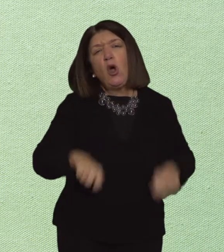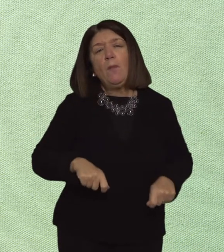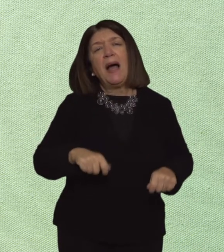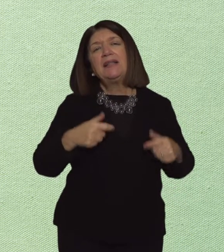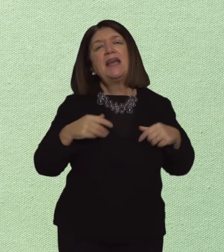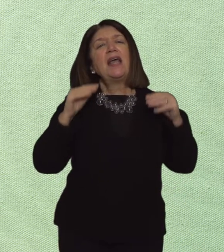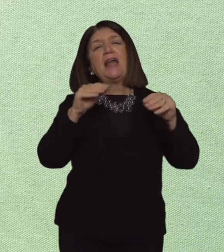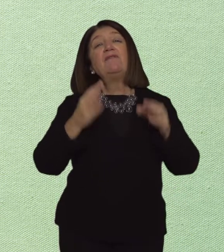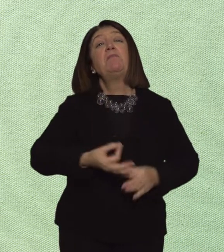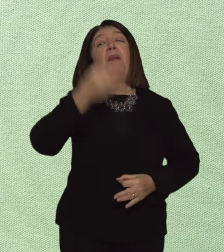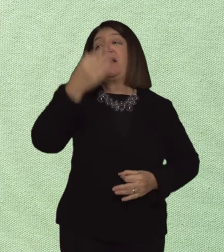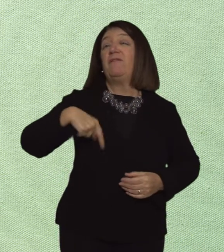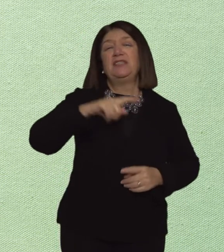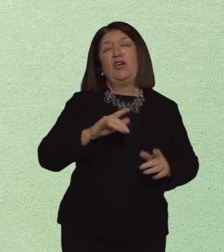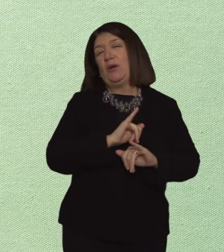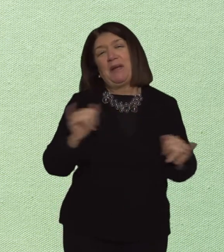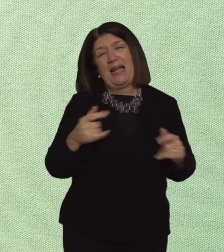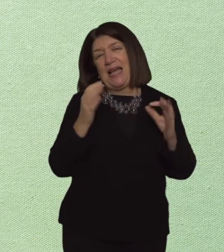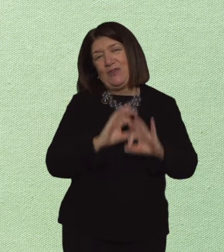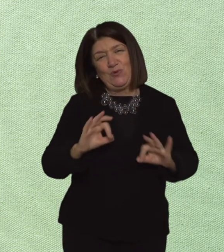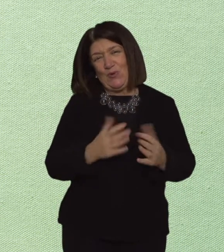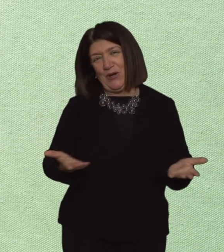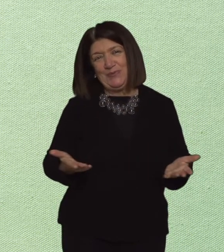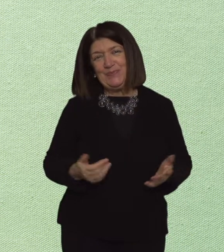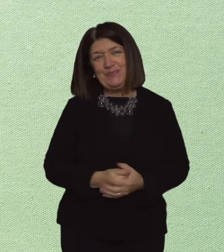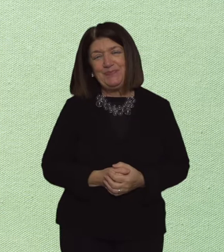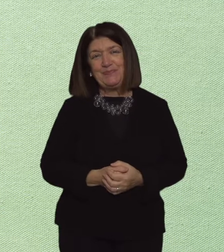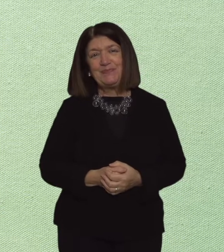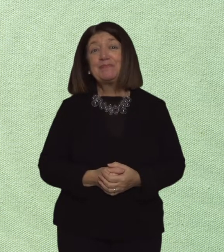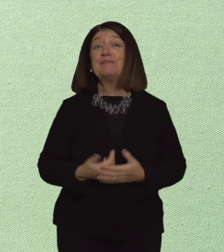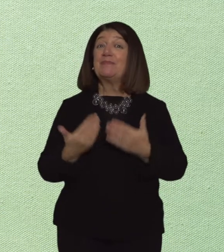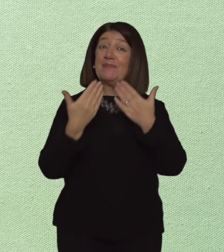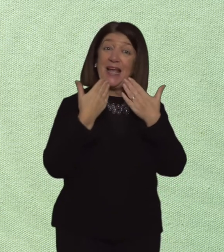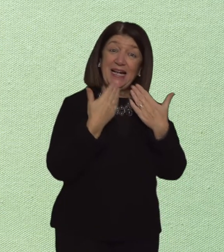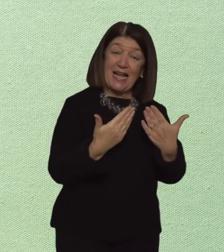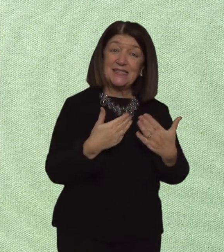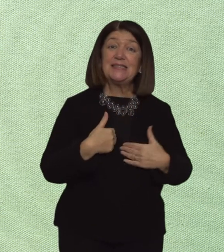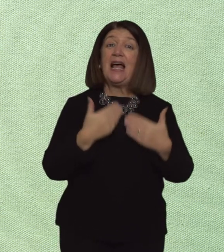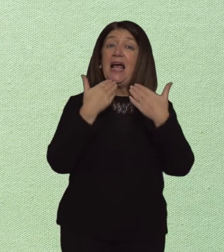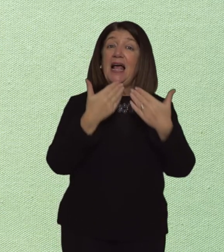Grazie, grazie al nostro ospite, grazie a voi per essere stati con noi. Ci vediamo